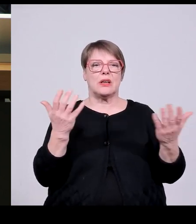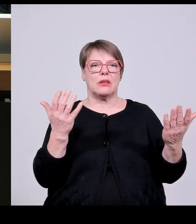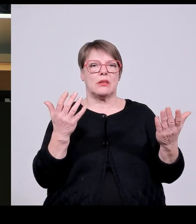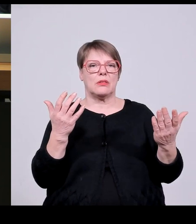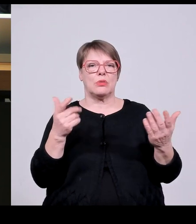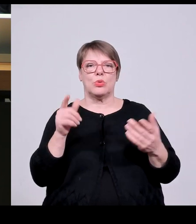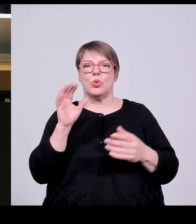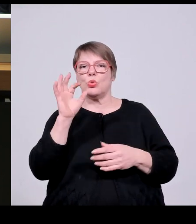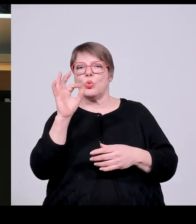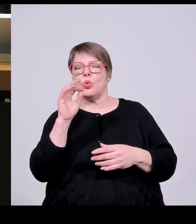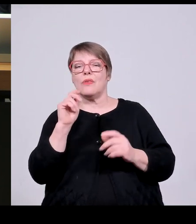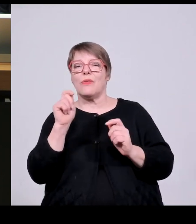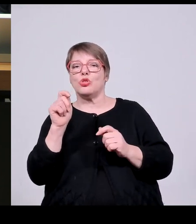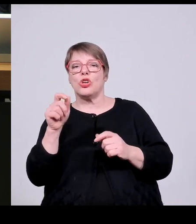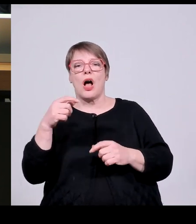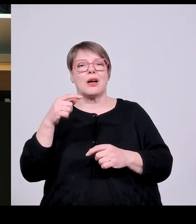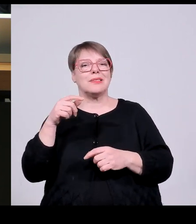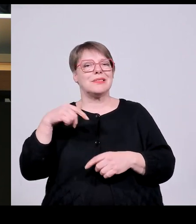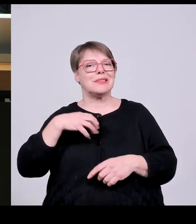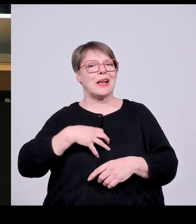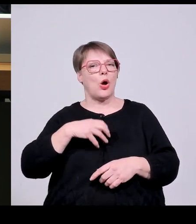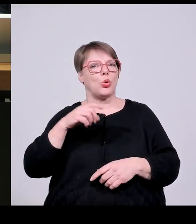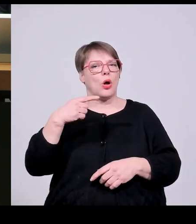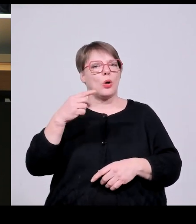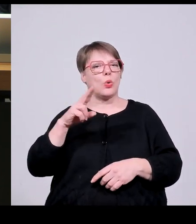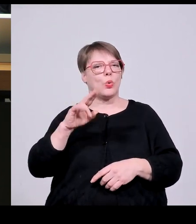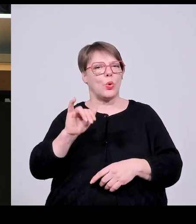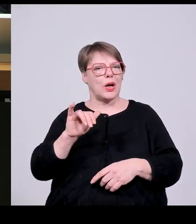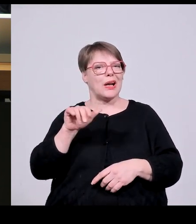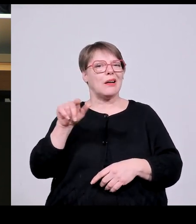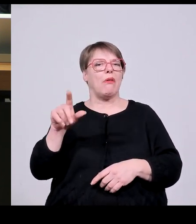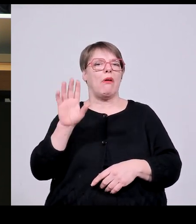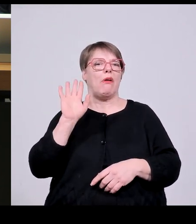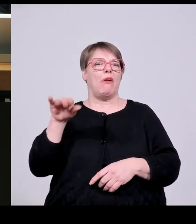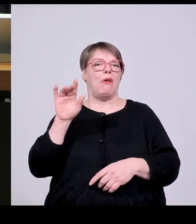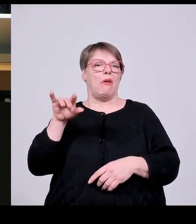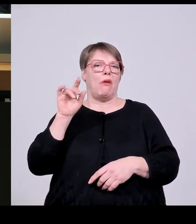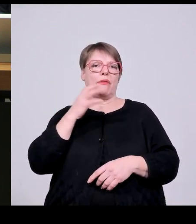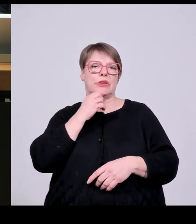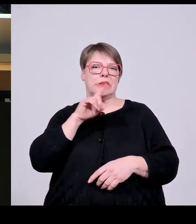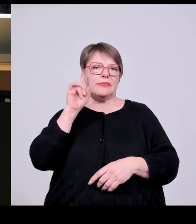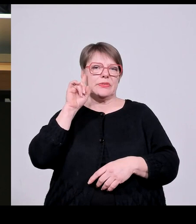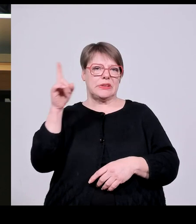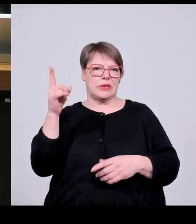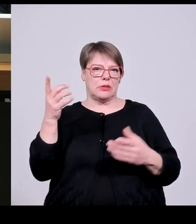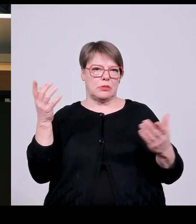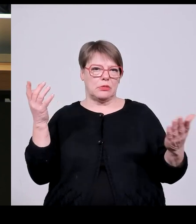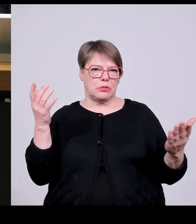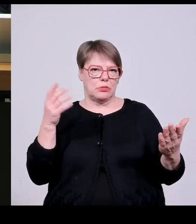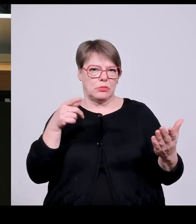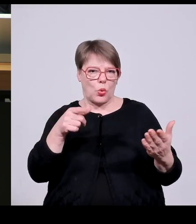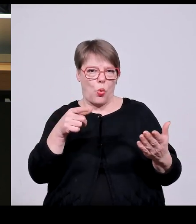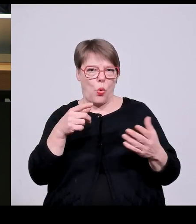unabhängig davon, ob ein Bedarf besteht oder nicht. Unabhängig von Einkommen, Prüfung und ähnlichen werden wir am Ende auch bei steigenden